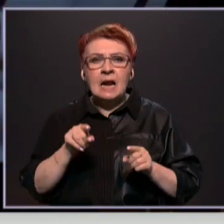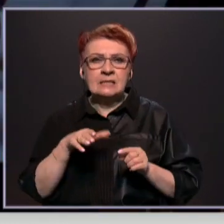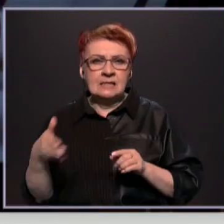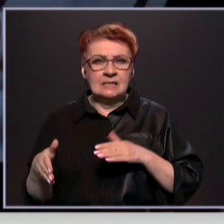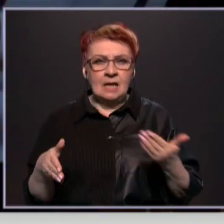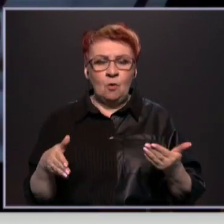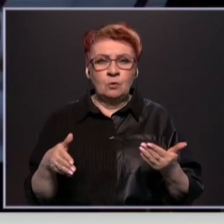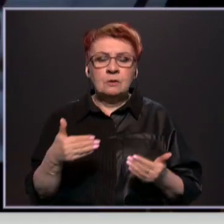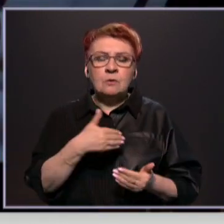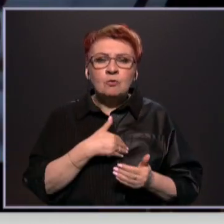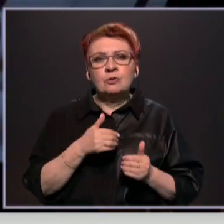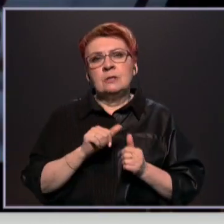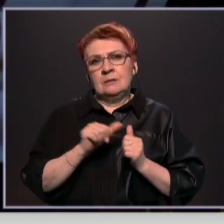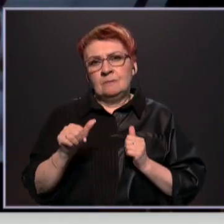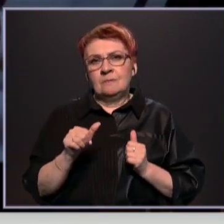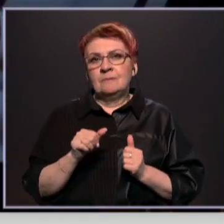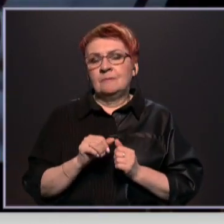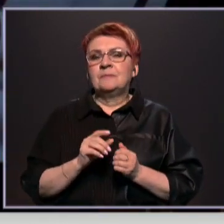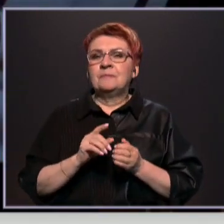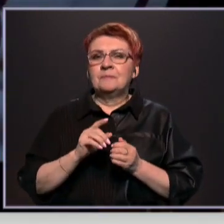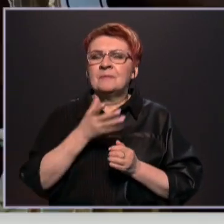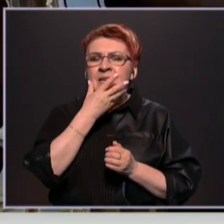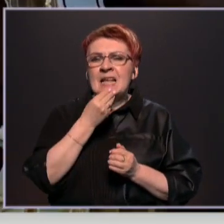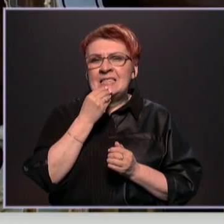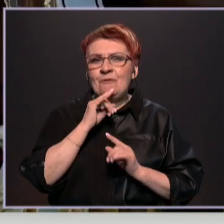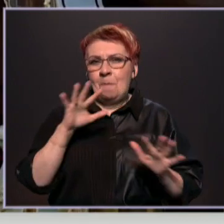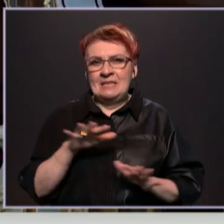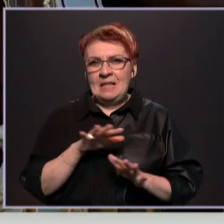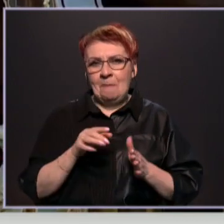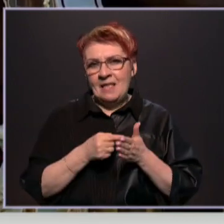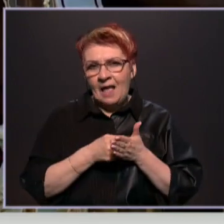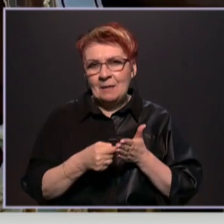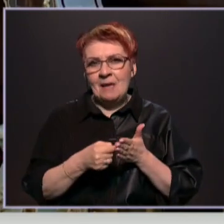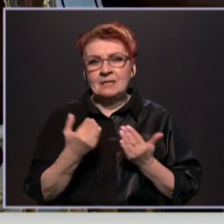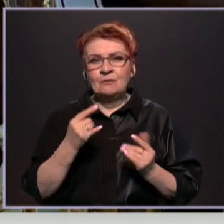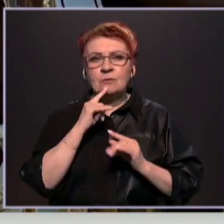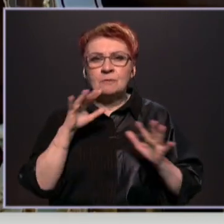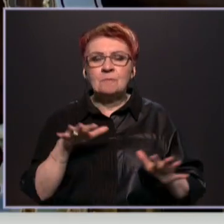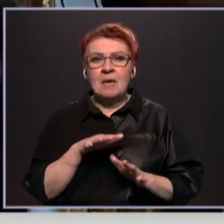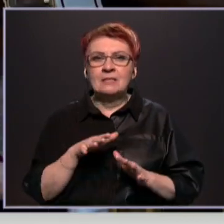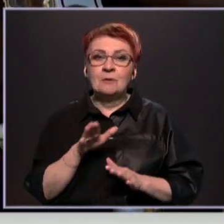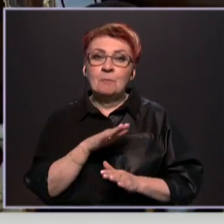еще особо отметить невероятно красивое песнопение которое сегодня пелись между как раз евангельскими